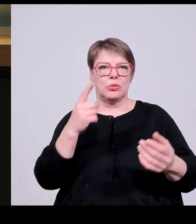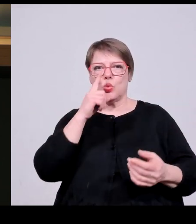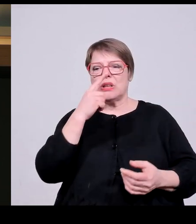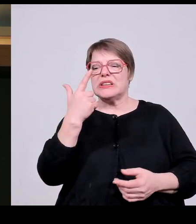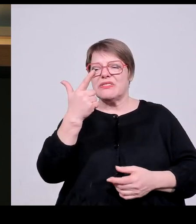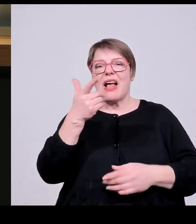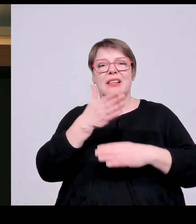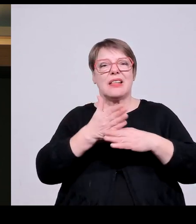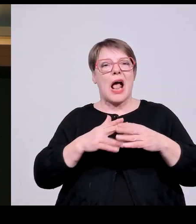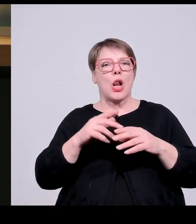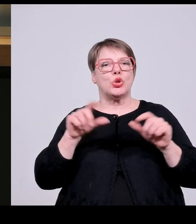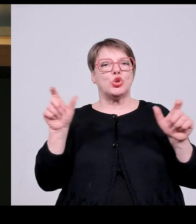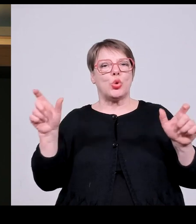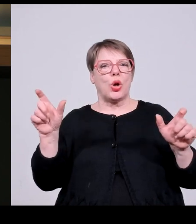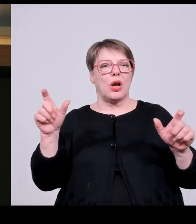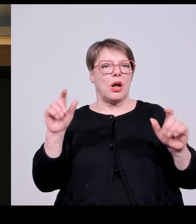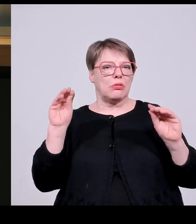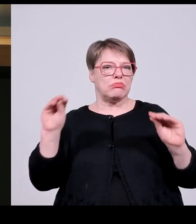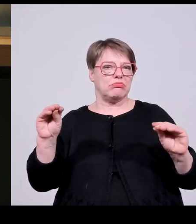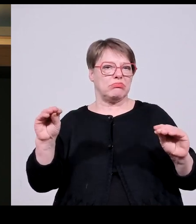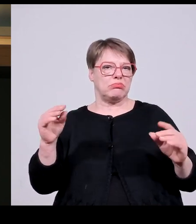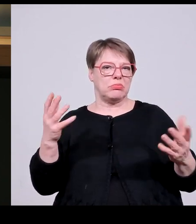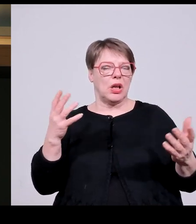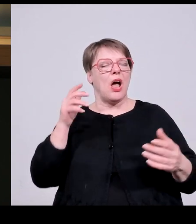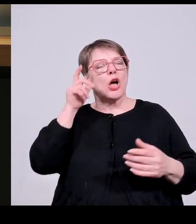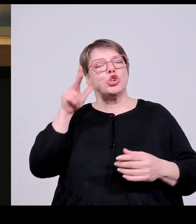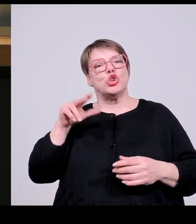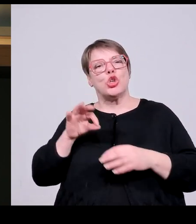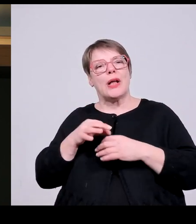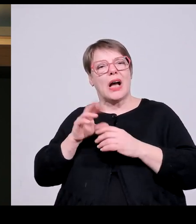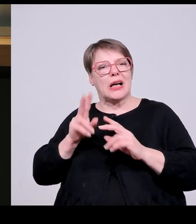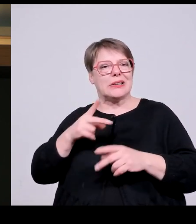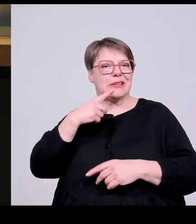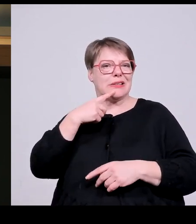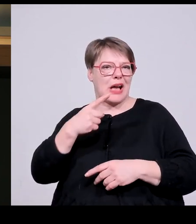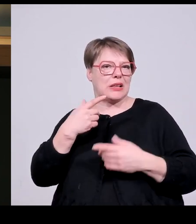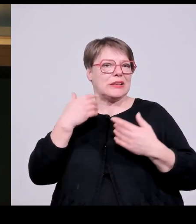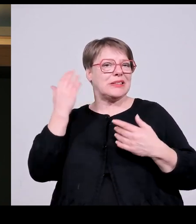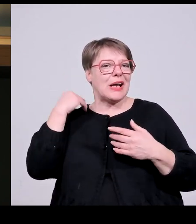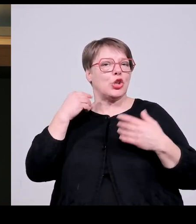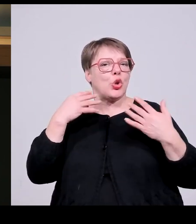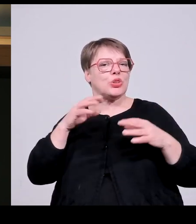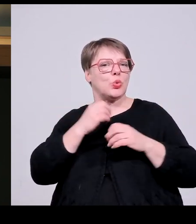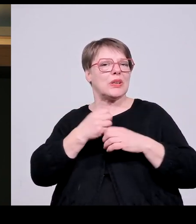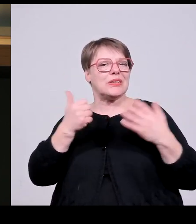und einen schnellstmöglichen Baubeginn. Das würde die Anwohnerinnen und Anwohner von Treskowallee in